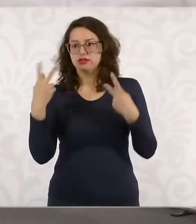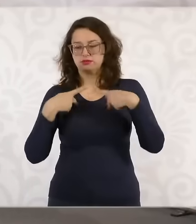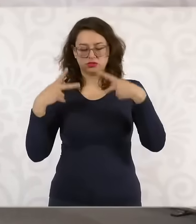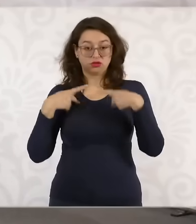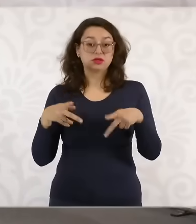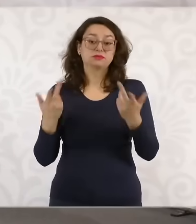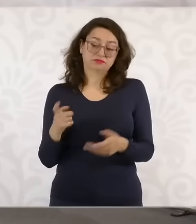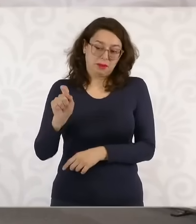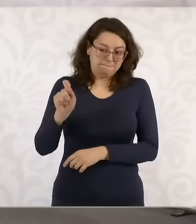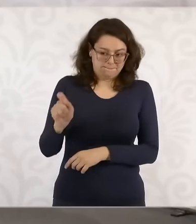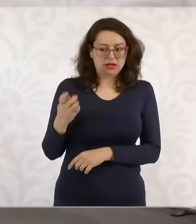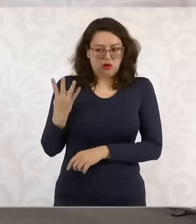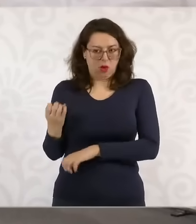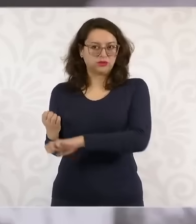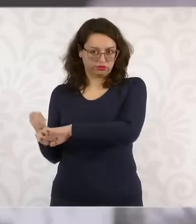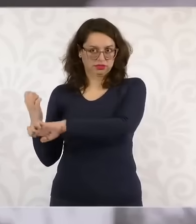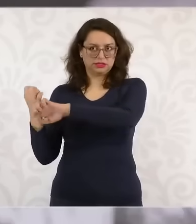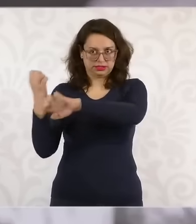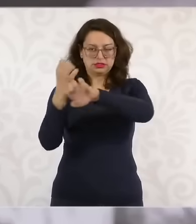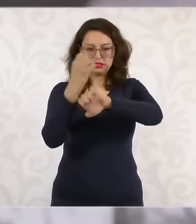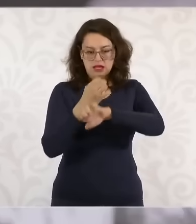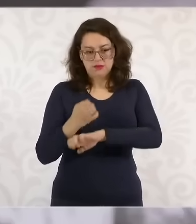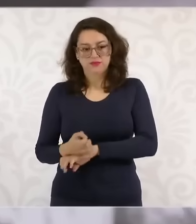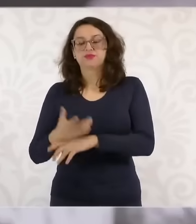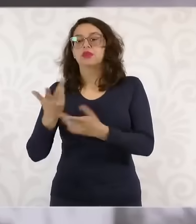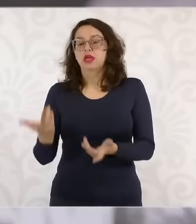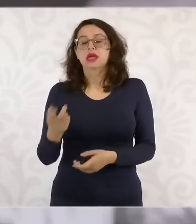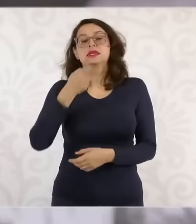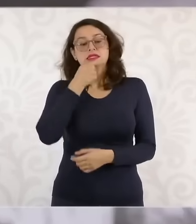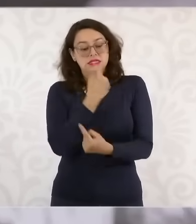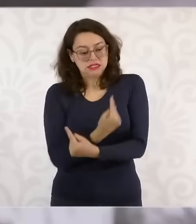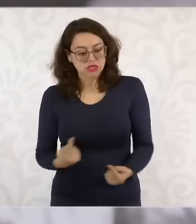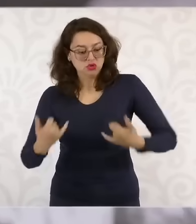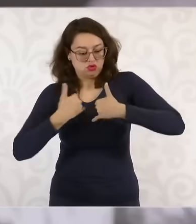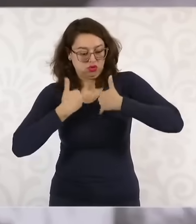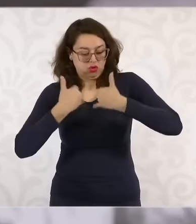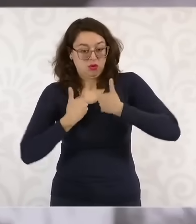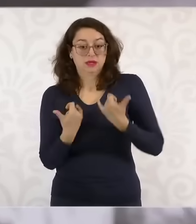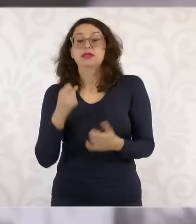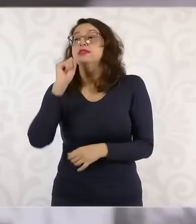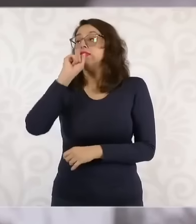cubrir a todos los niños y jóvenes, a la población indígena que también tiene acceso universal.